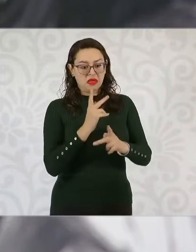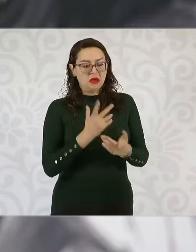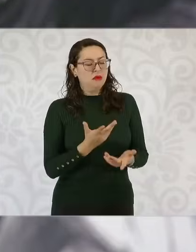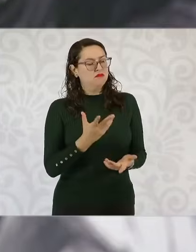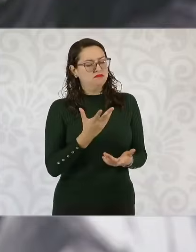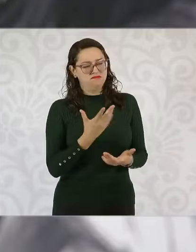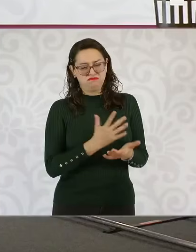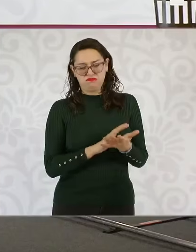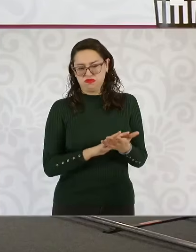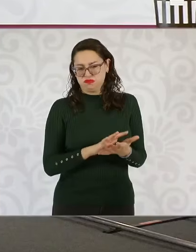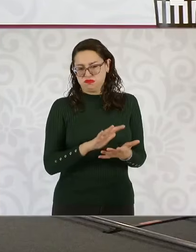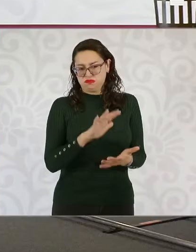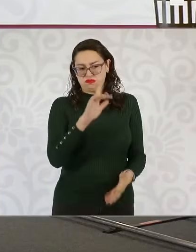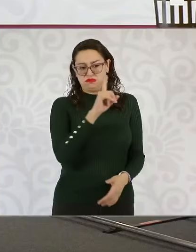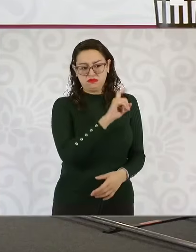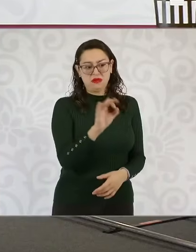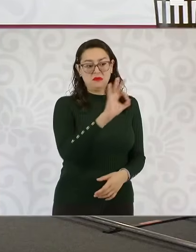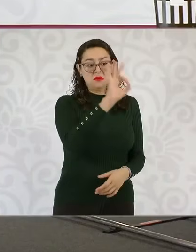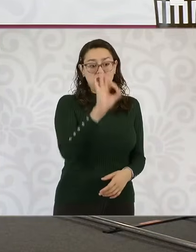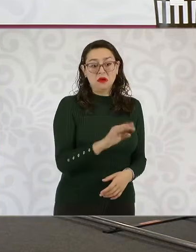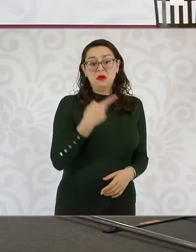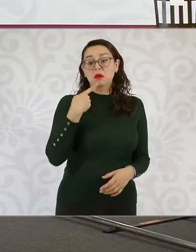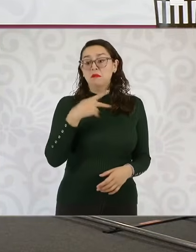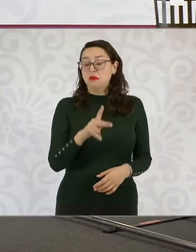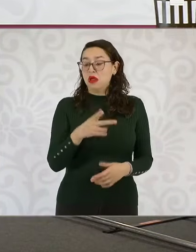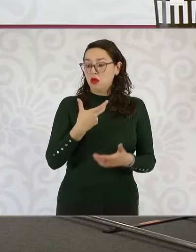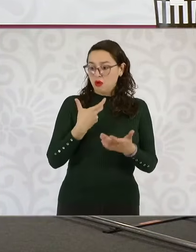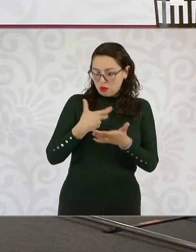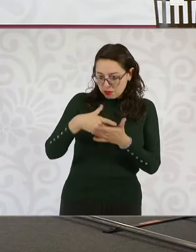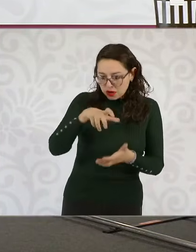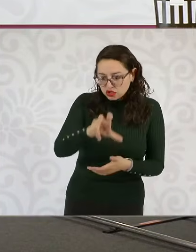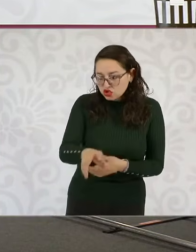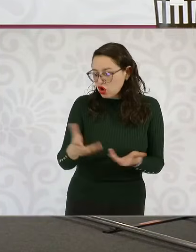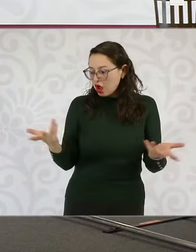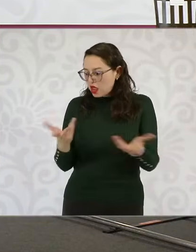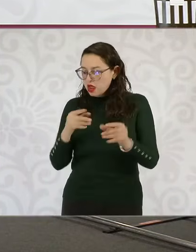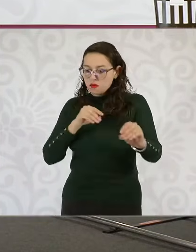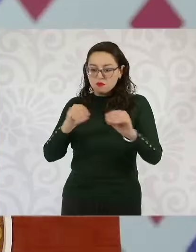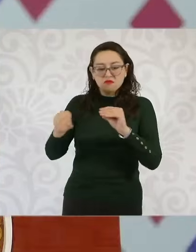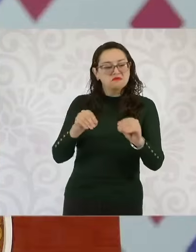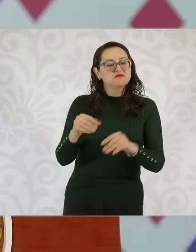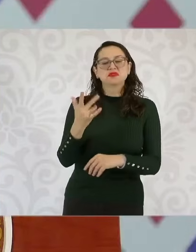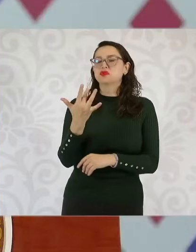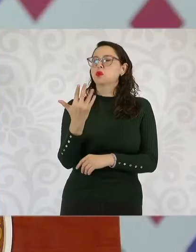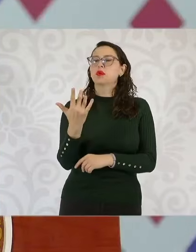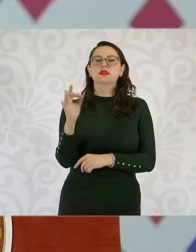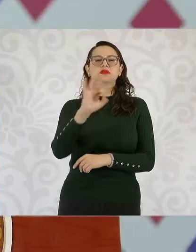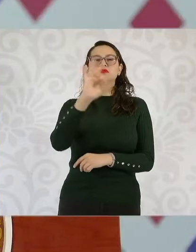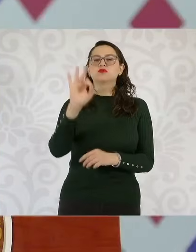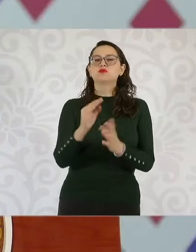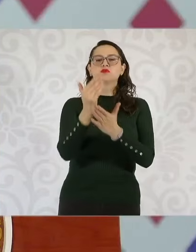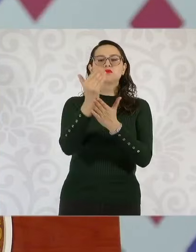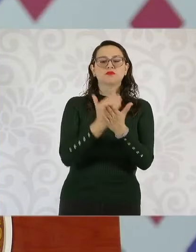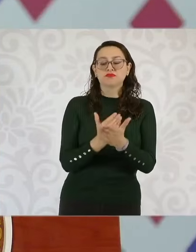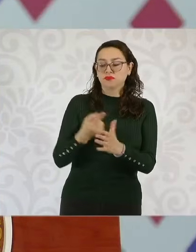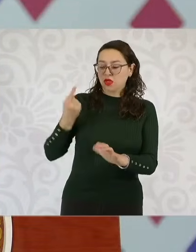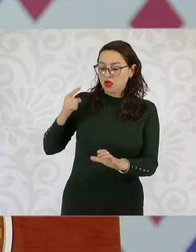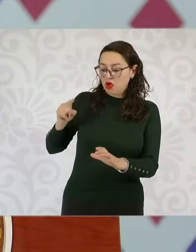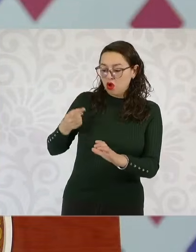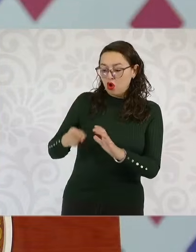pero la inversión en la empresa decayó en 55 por la perforación de pozos se redujo en 87 por la